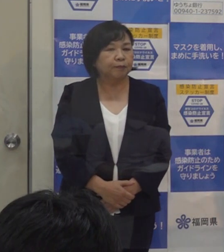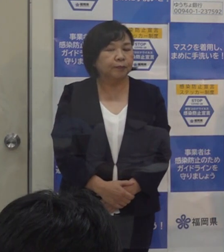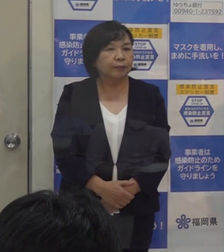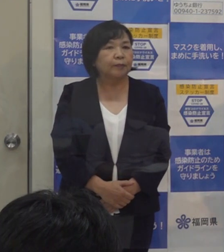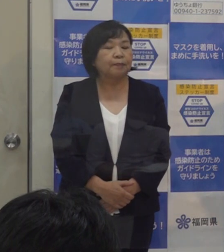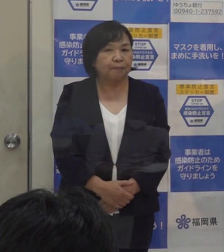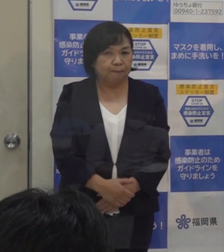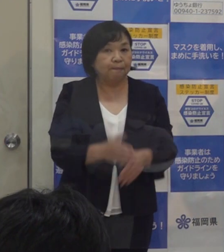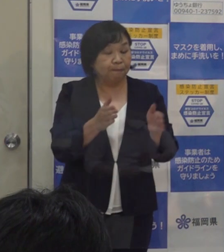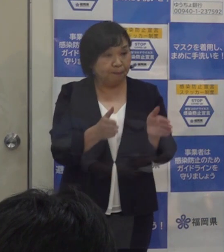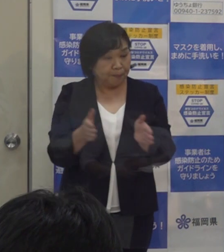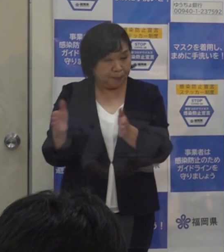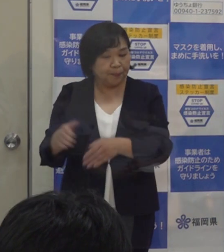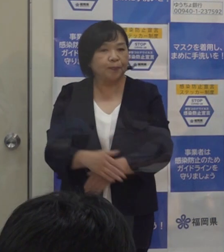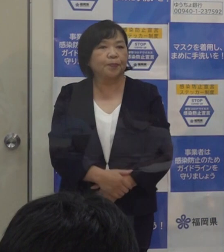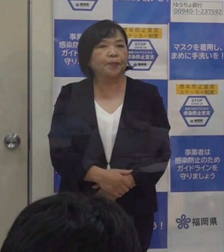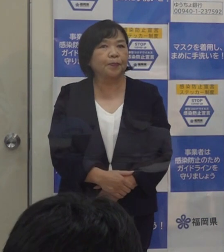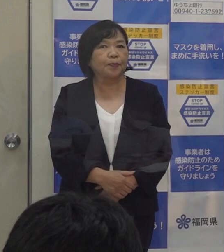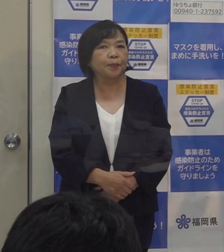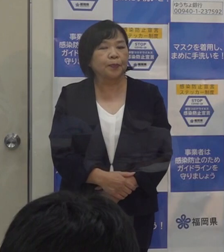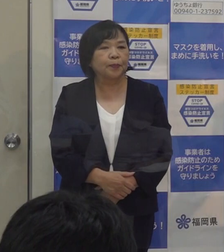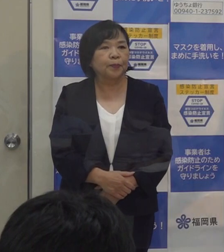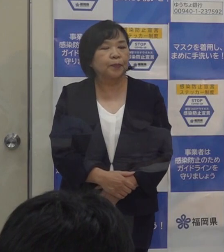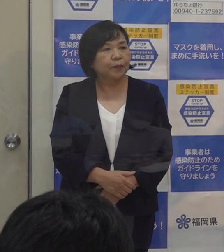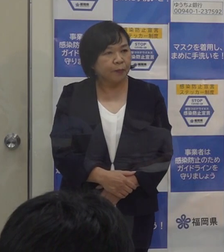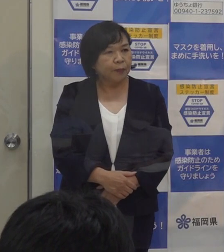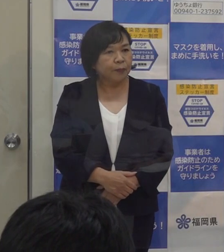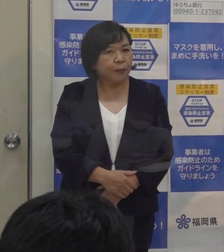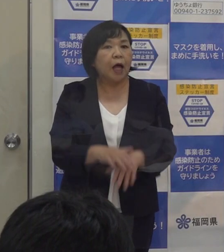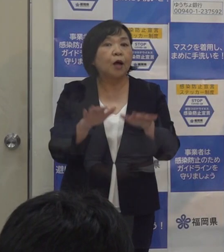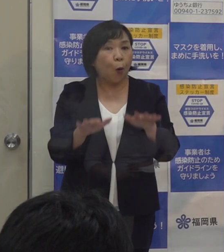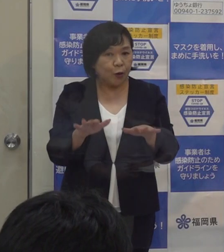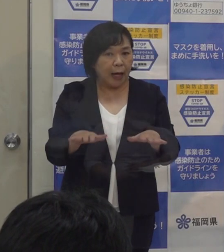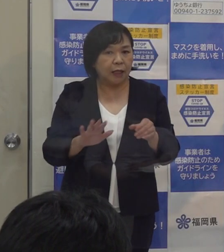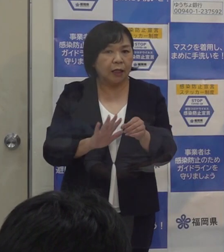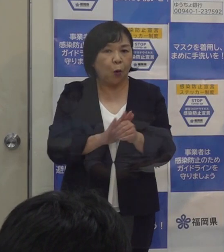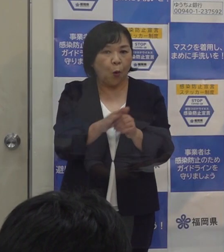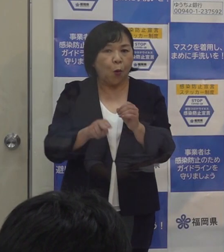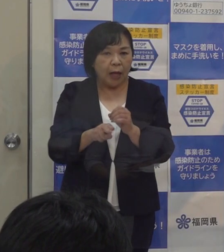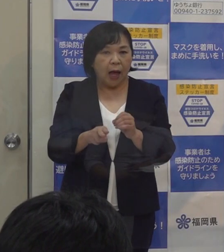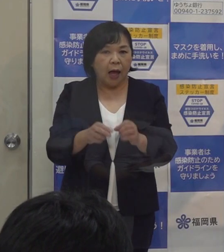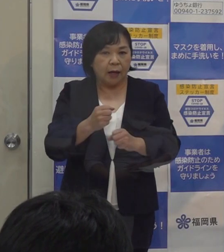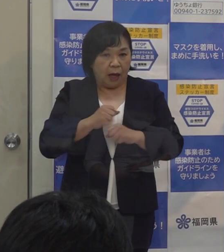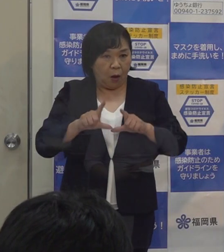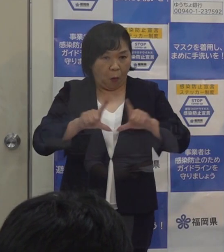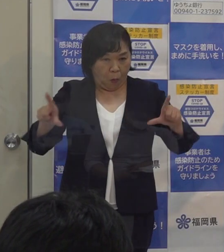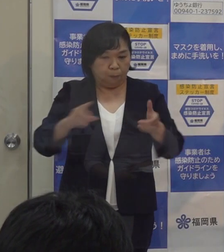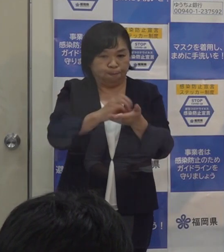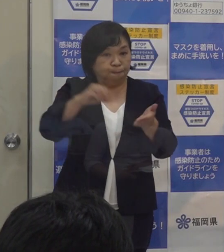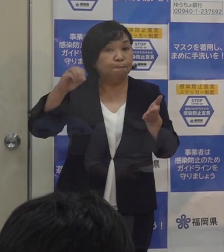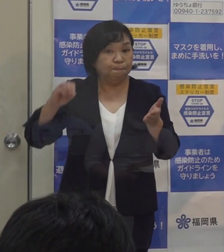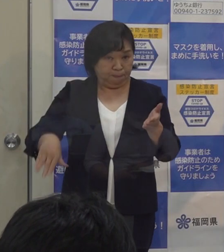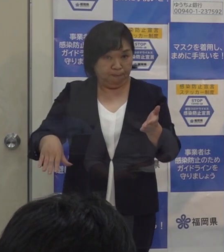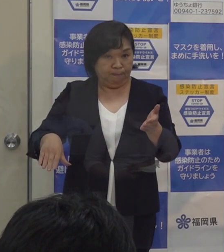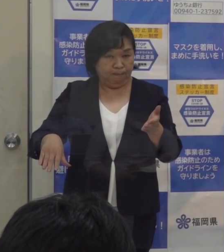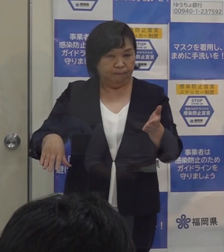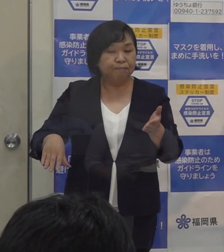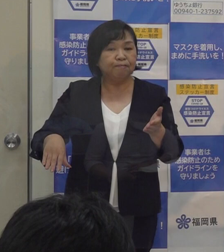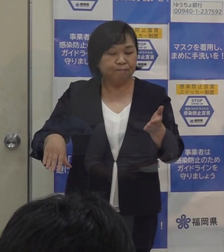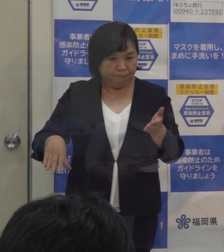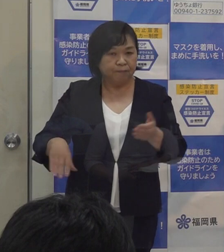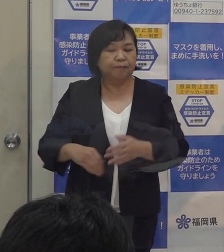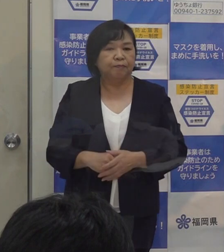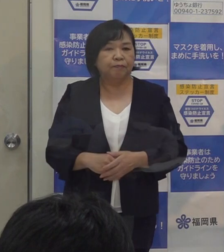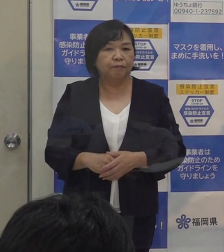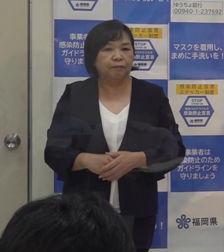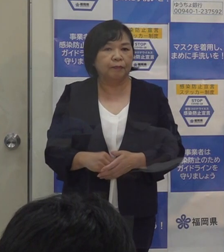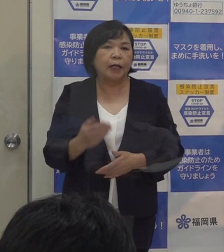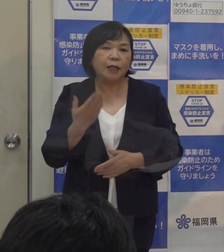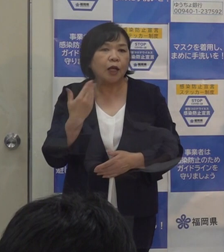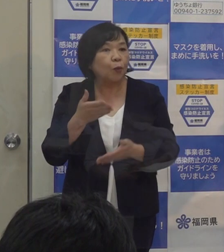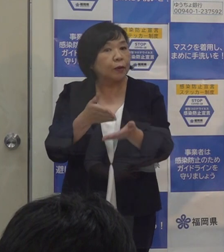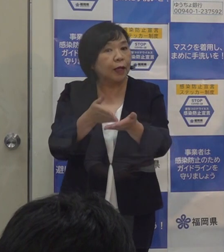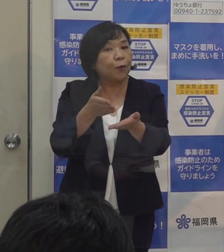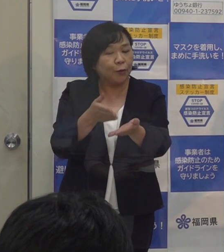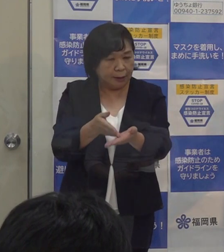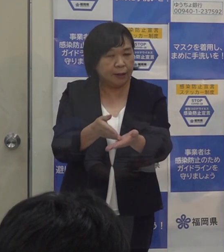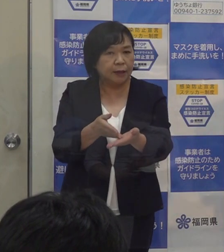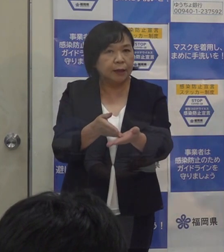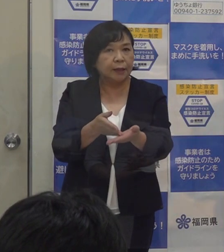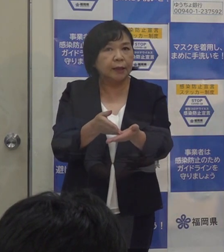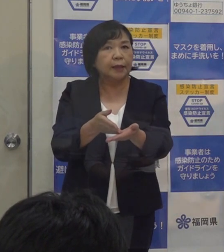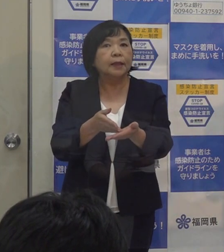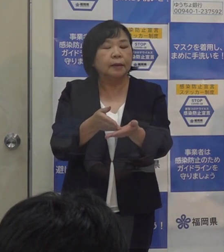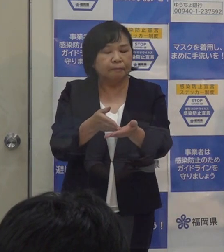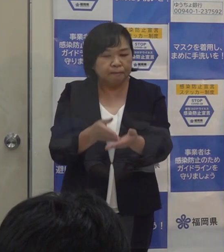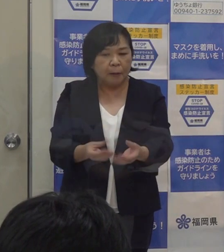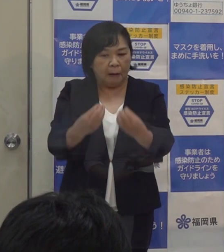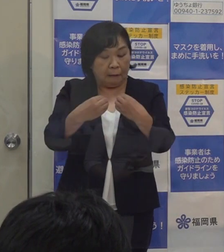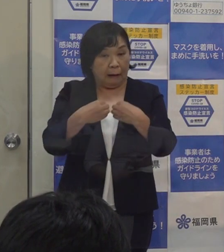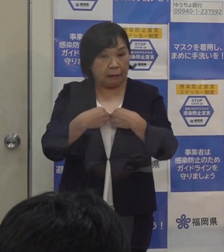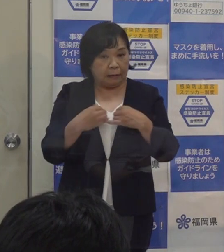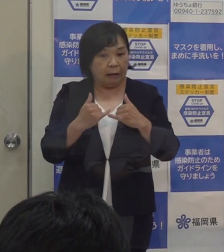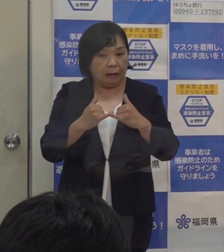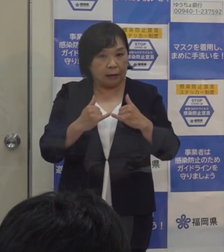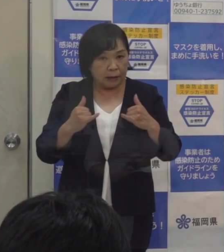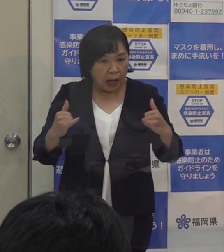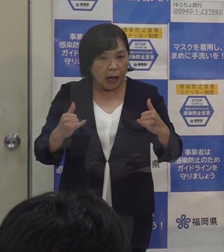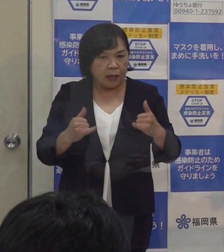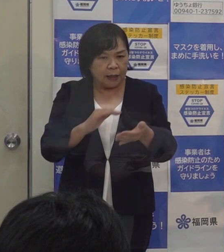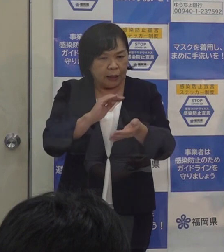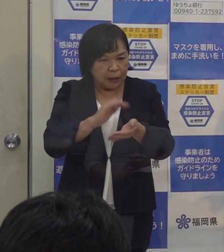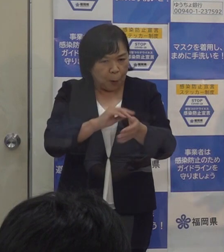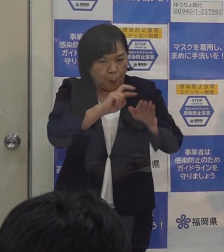それから 今回コロナ警報を解除するわけですが コロナ警報は先ほど申しましたように 感染された方に適切な医療がしっかりと提供される